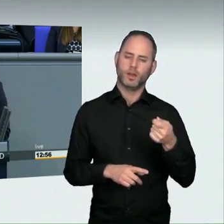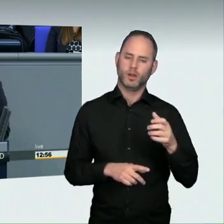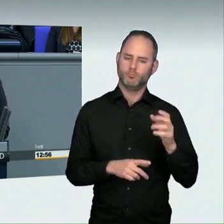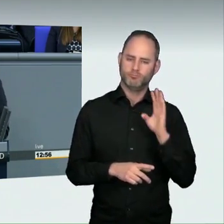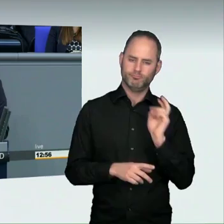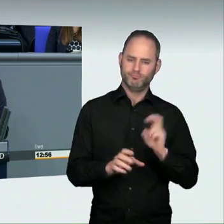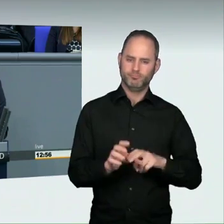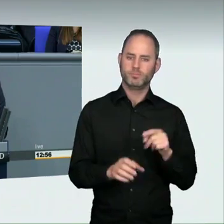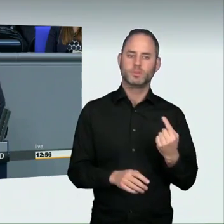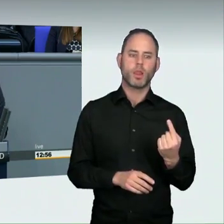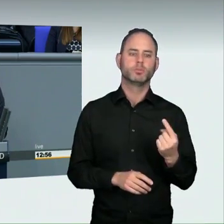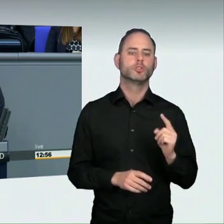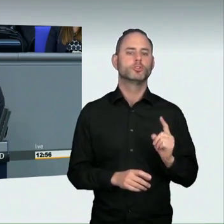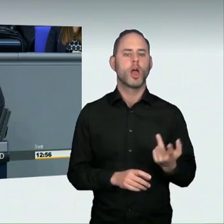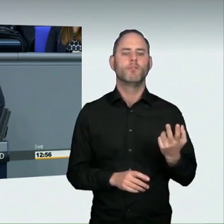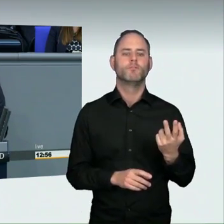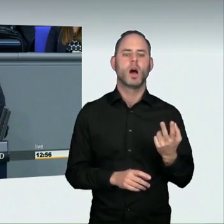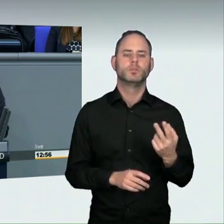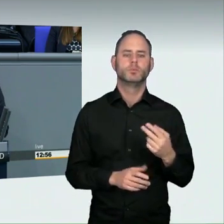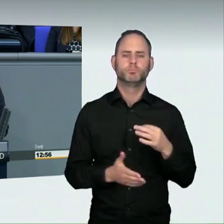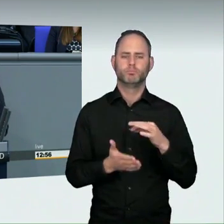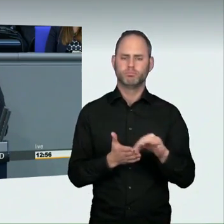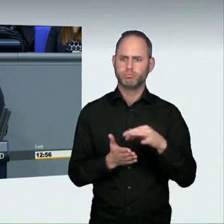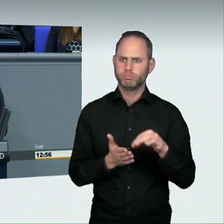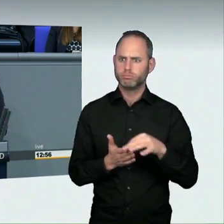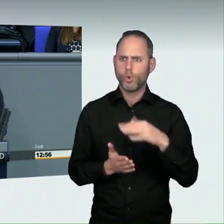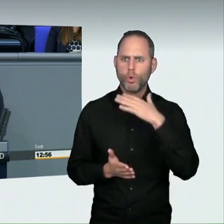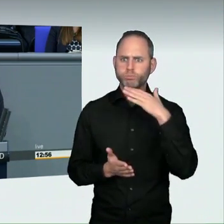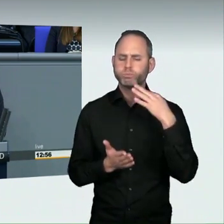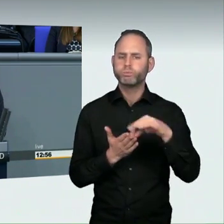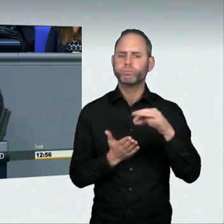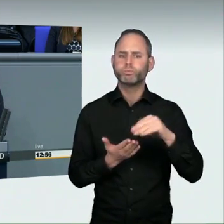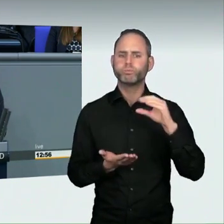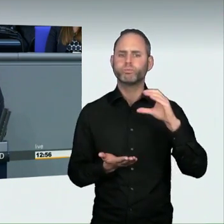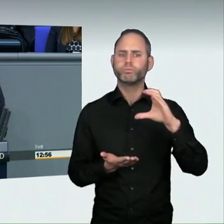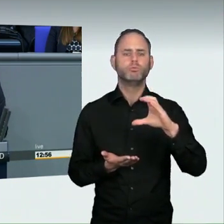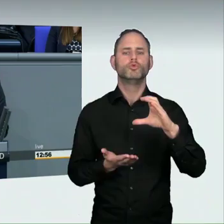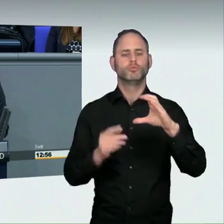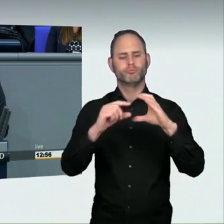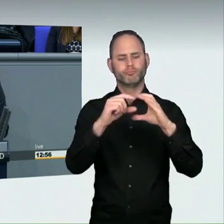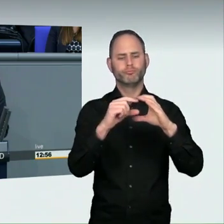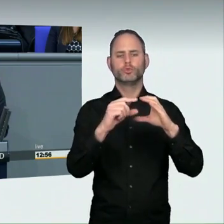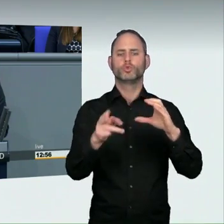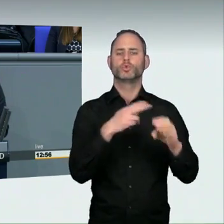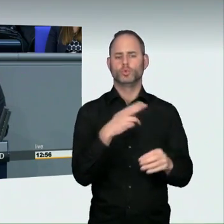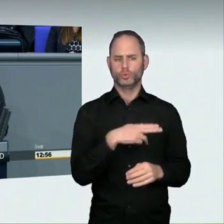Lebensabschnittsgefährten von der Union diesen Schritt nicht mitgehen wollten. Leider war auch in diesem Bereich bei Ihnen kein Herz